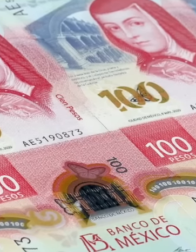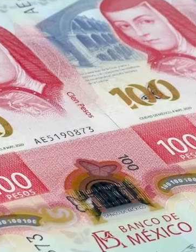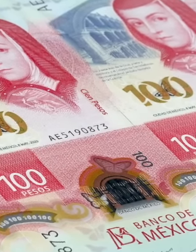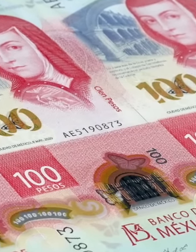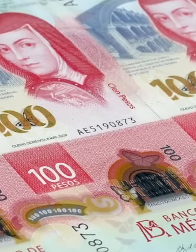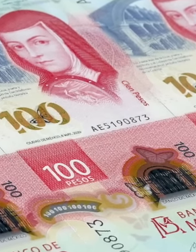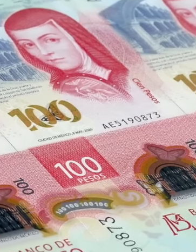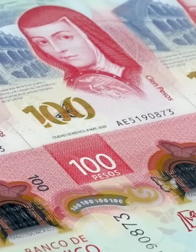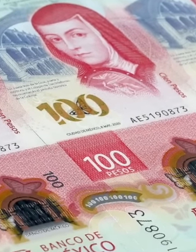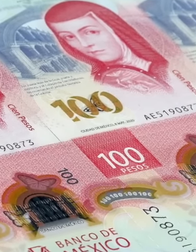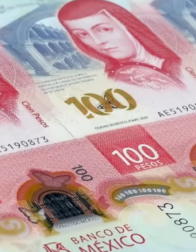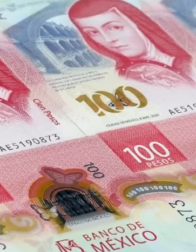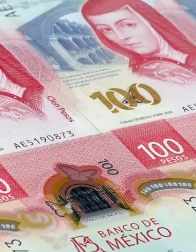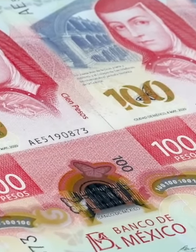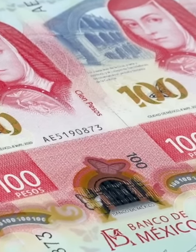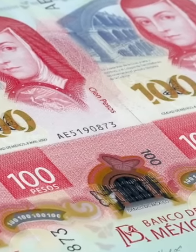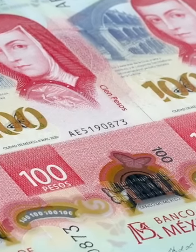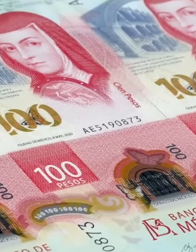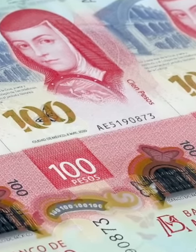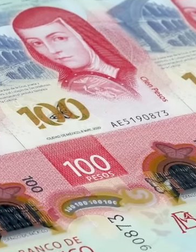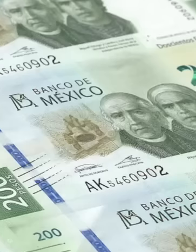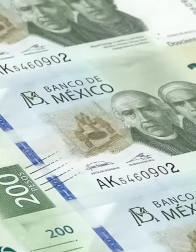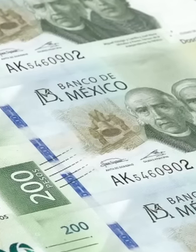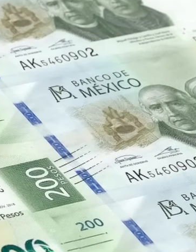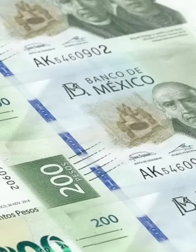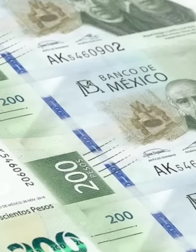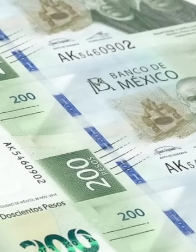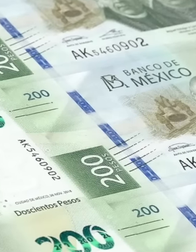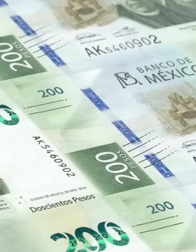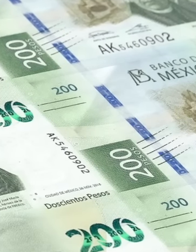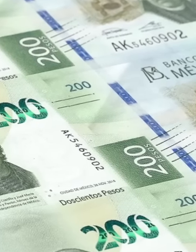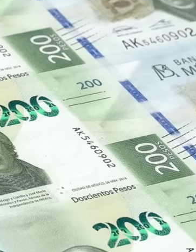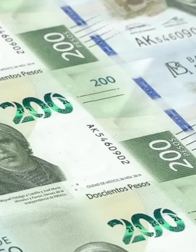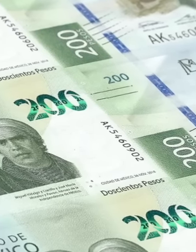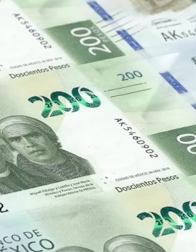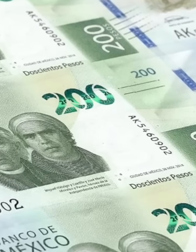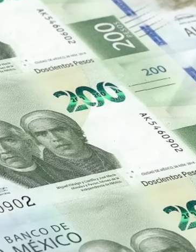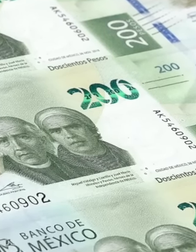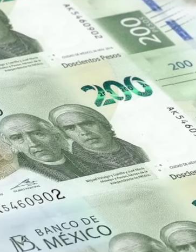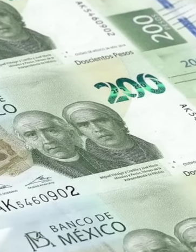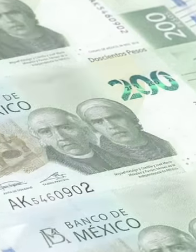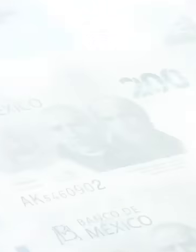una doble tributación que vulnera el principio de legalidad tributaria. En abril, ambas posturas